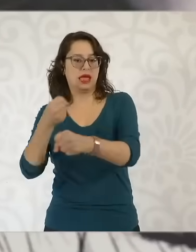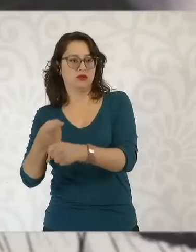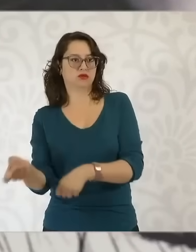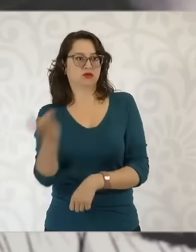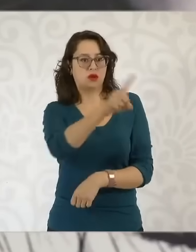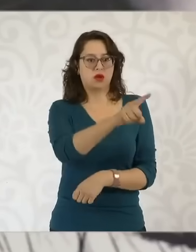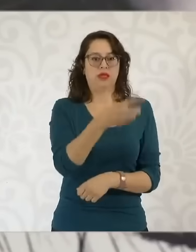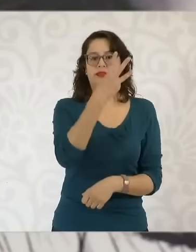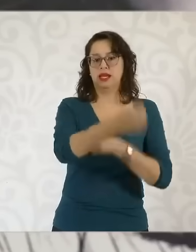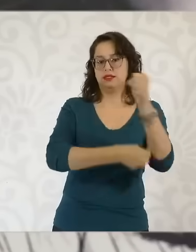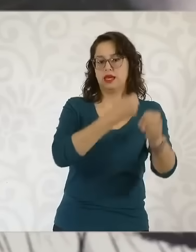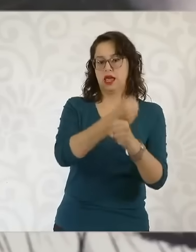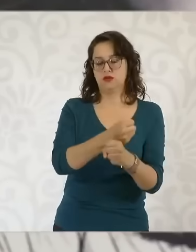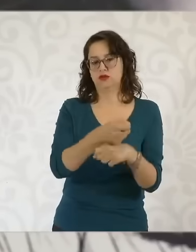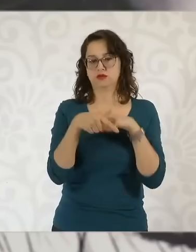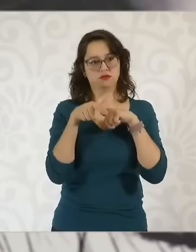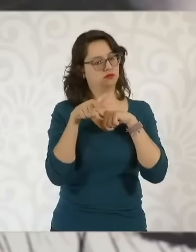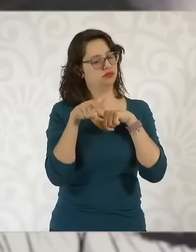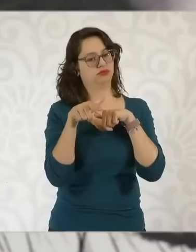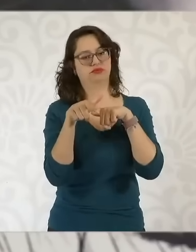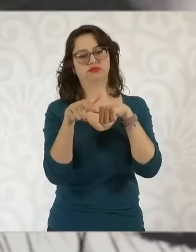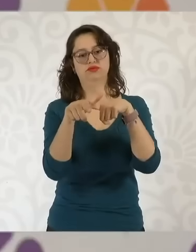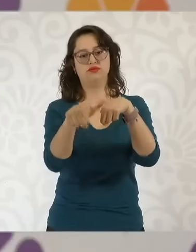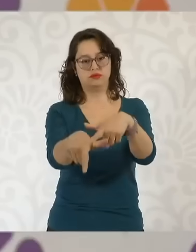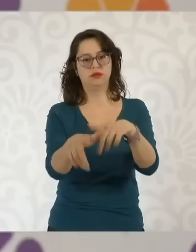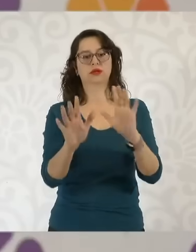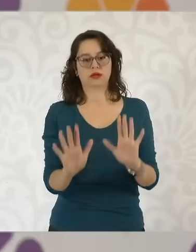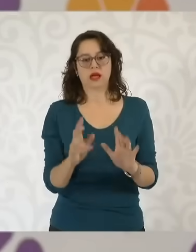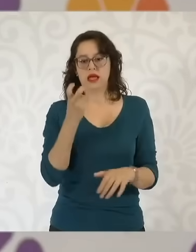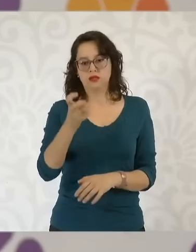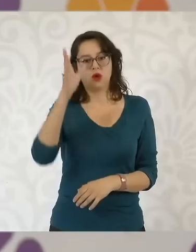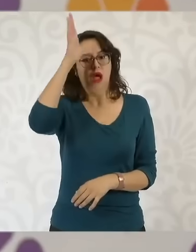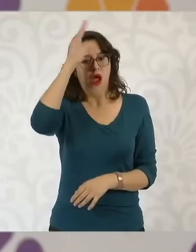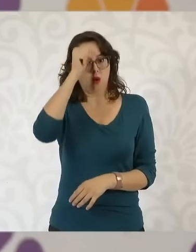presidente Trump. nos vamos acercando a la renovación de nuestro tratado. Esto parecía